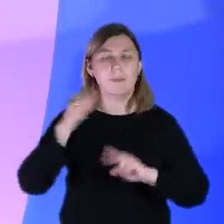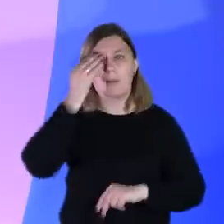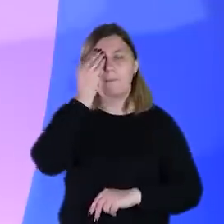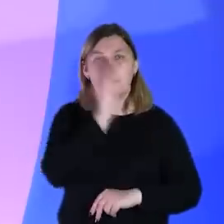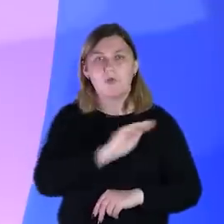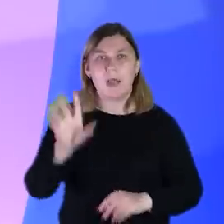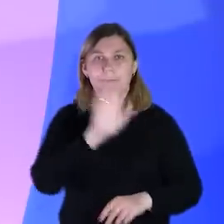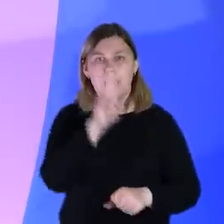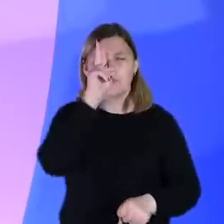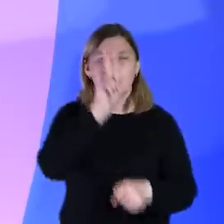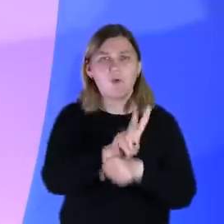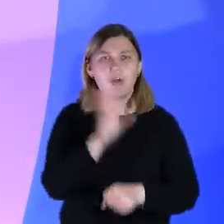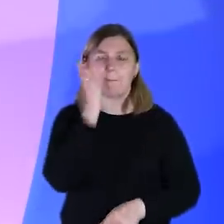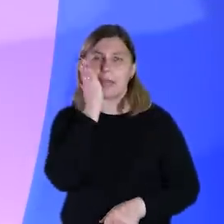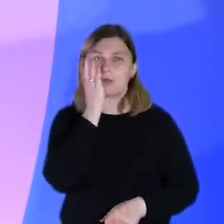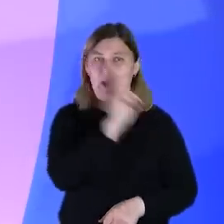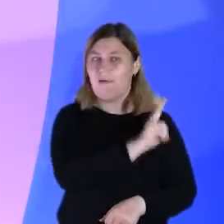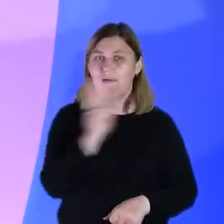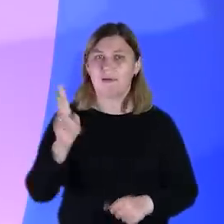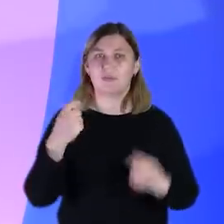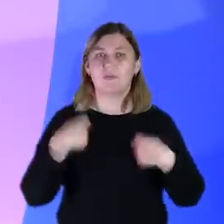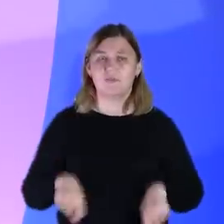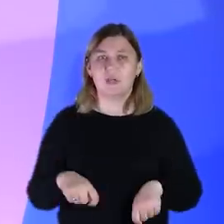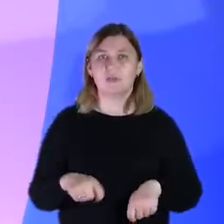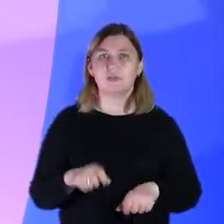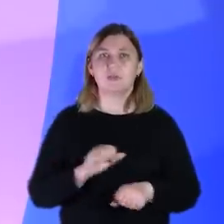czyli miał zaufanych swoich mieszkańców w każdej wiosce, którzy mieszkali na skrajach